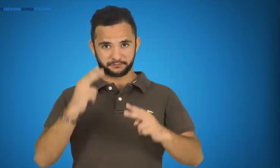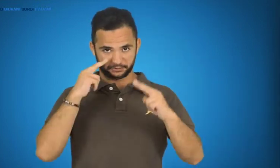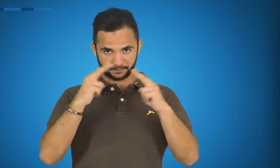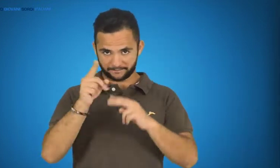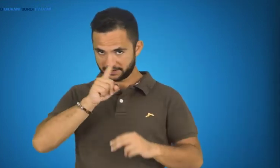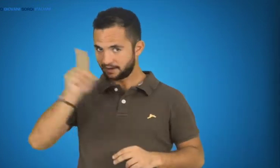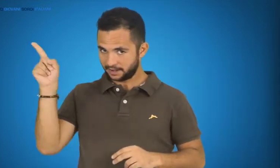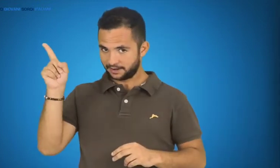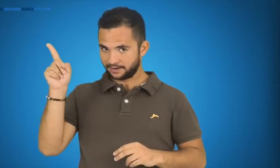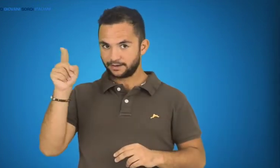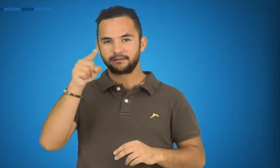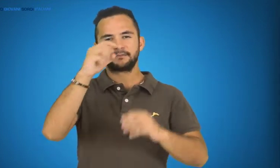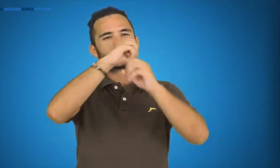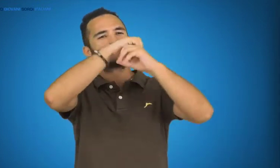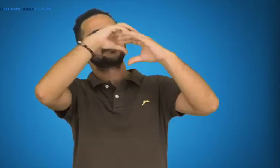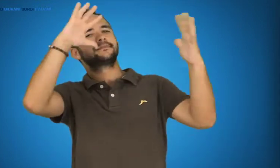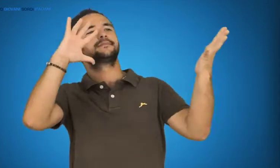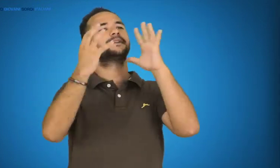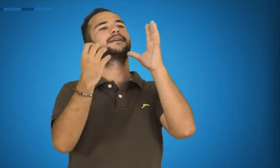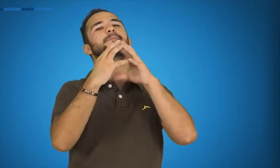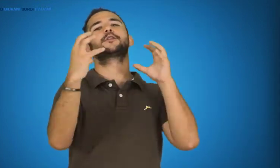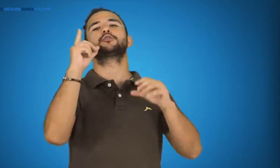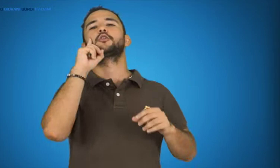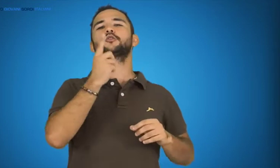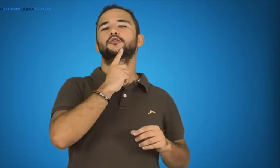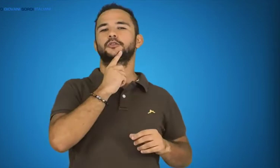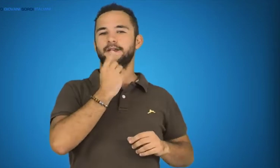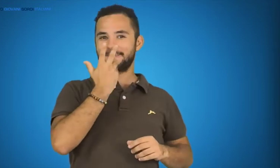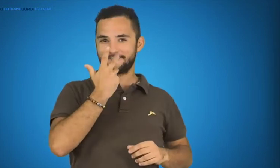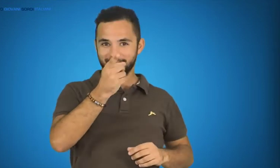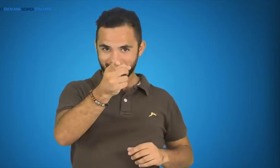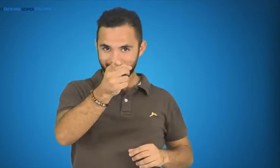Ci vediamo lì? Tu che pensi di voler diventare un imprenditore ci sarai?